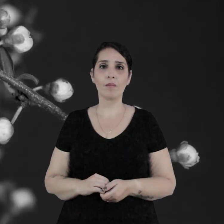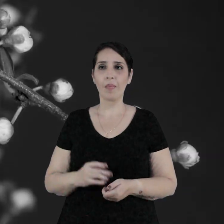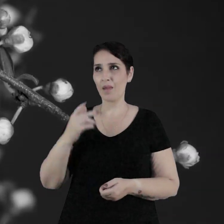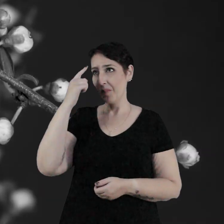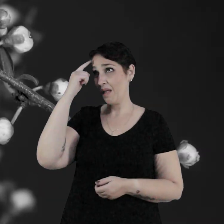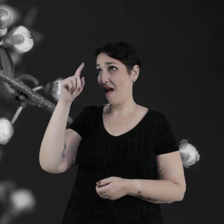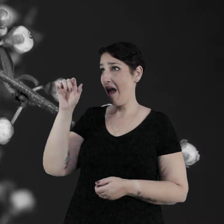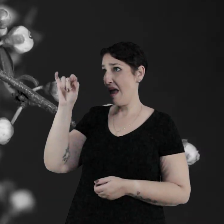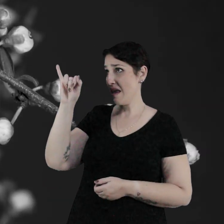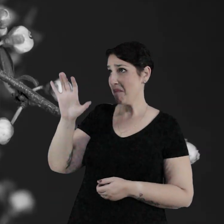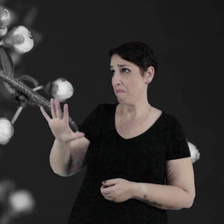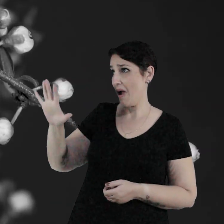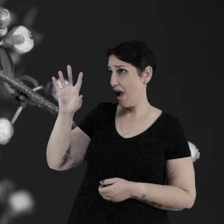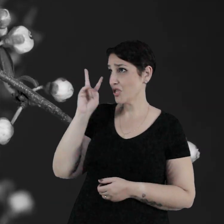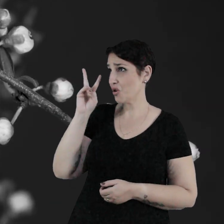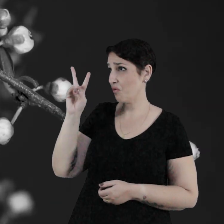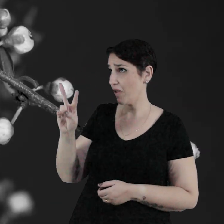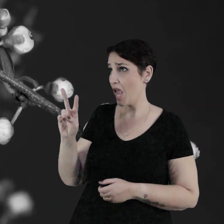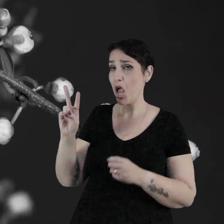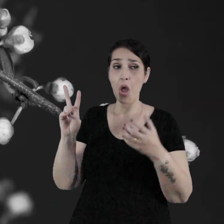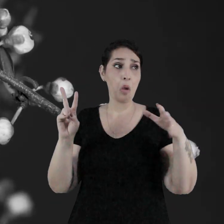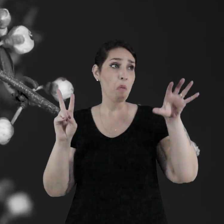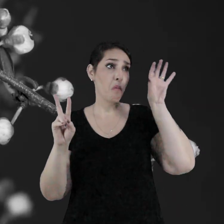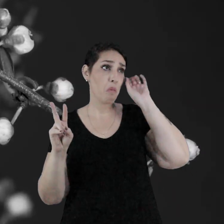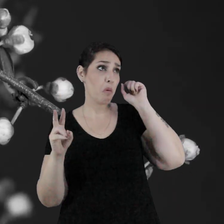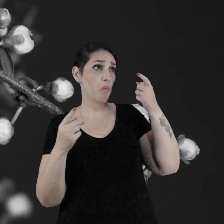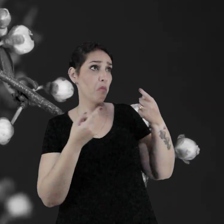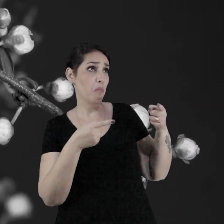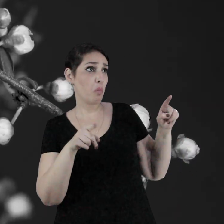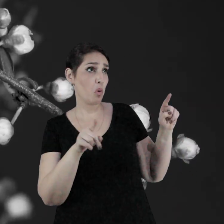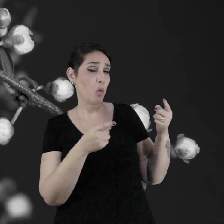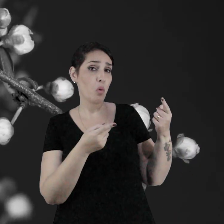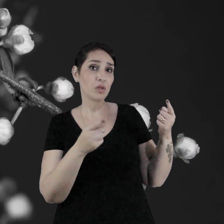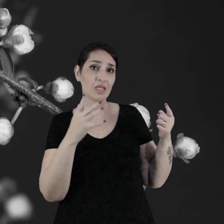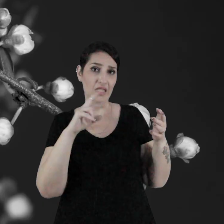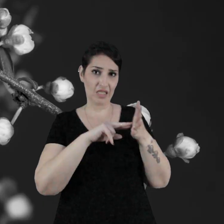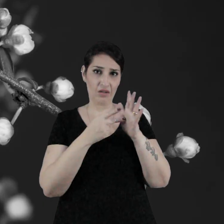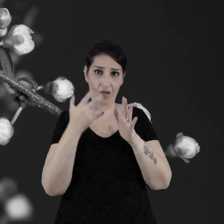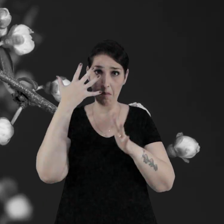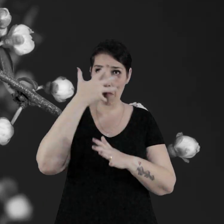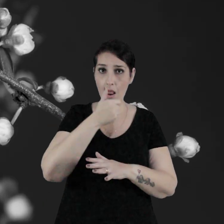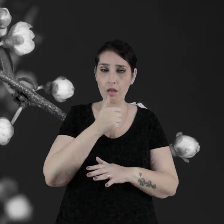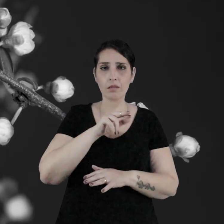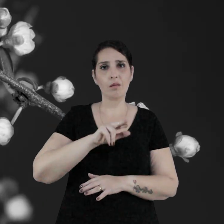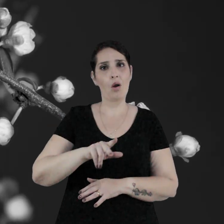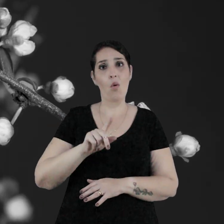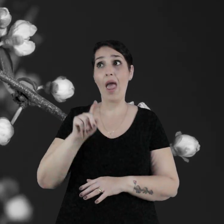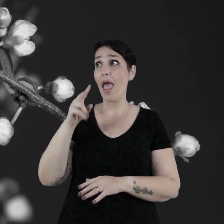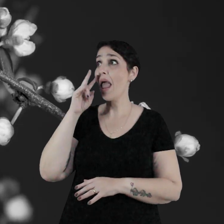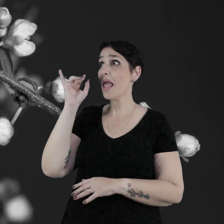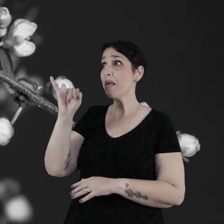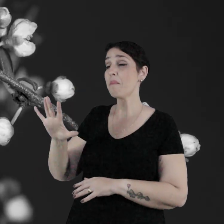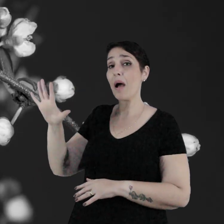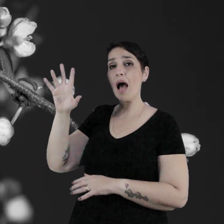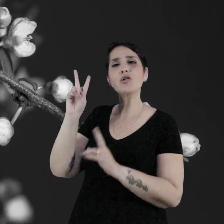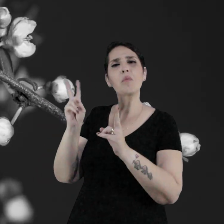Não é a imagem que você veria, nem a música que ouviria, mas sim uma imagem que vê mesmo de olhos